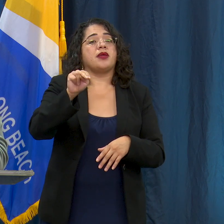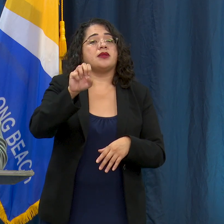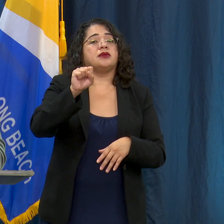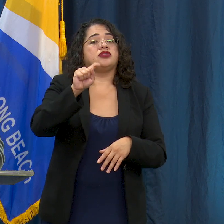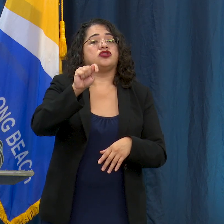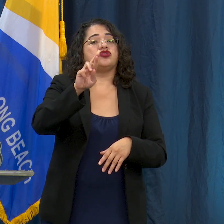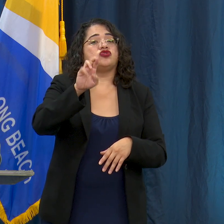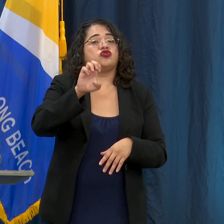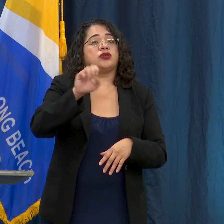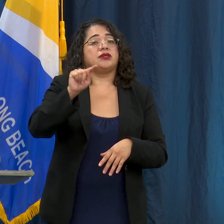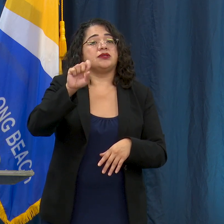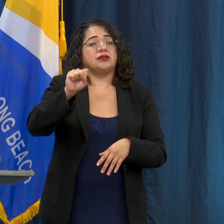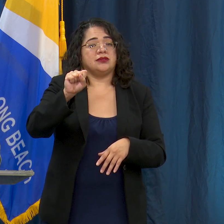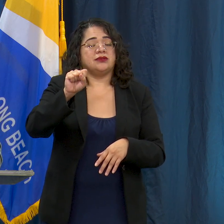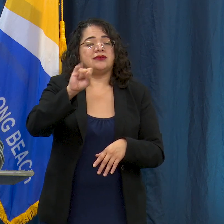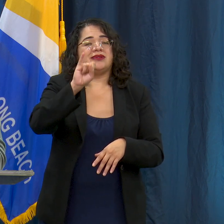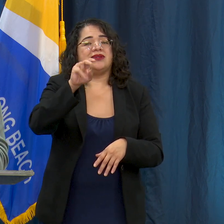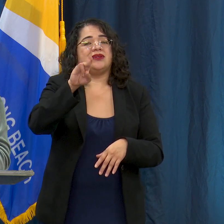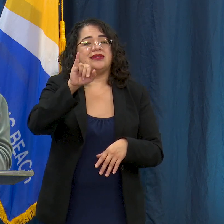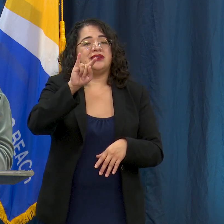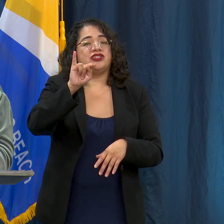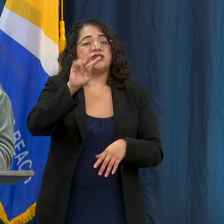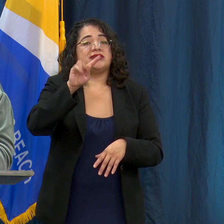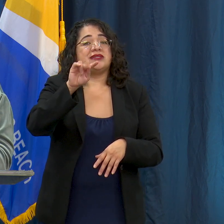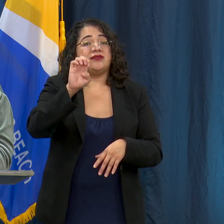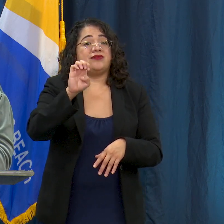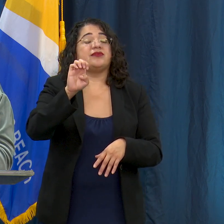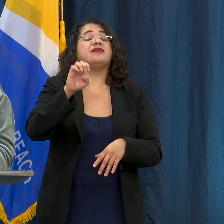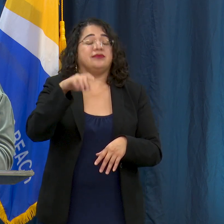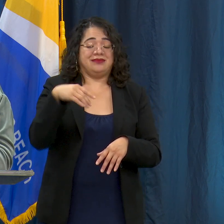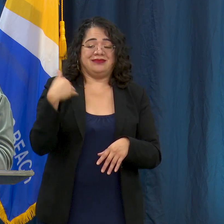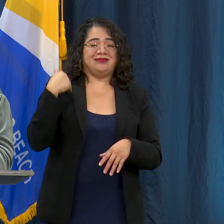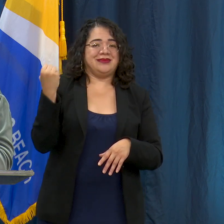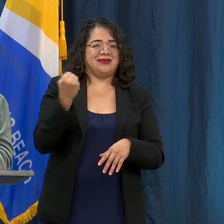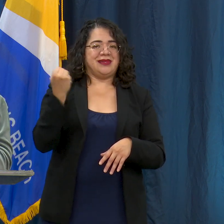de semana progra Simoes mucho con el programa de open streets a quien Long